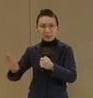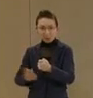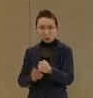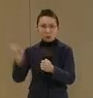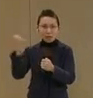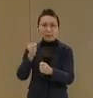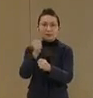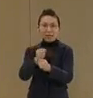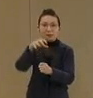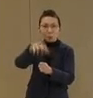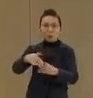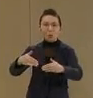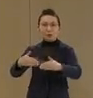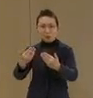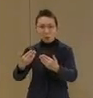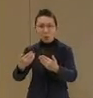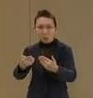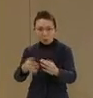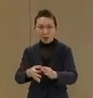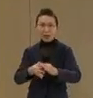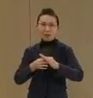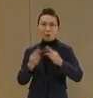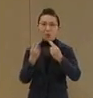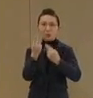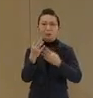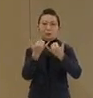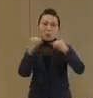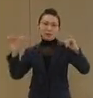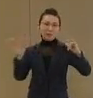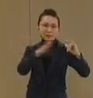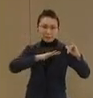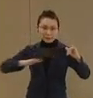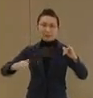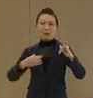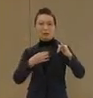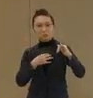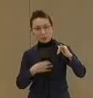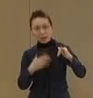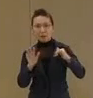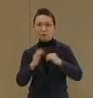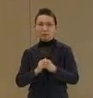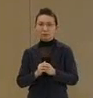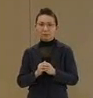都民の中に不安を広げています 安全神話と決別し